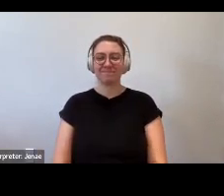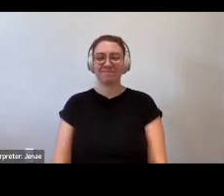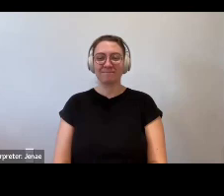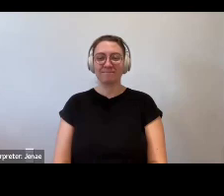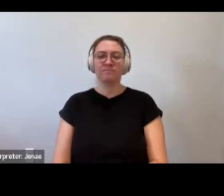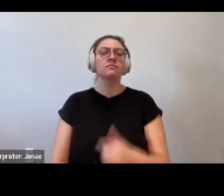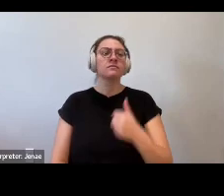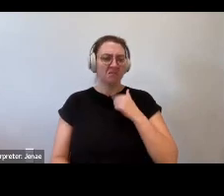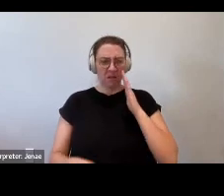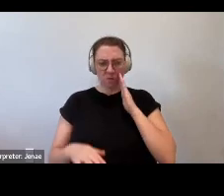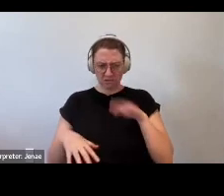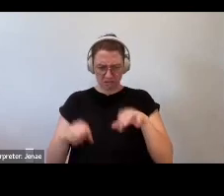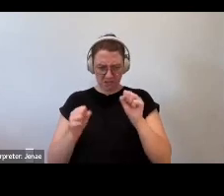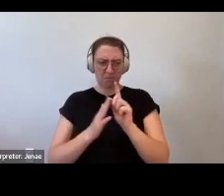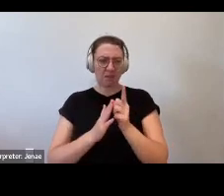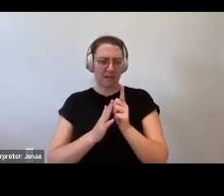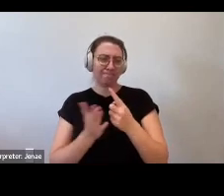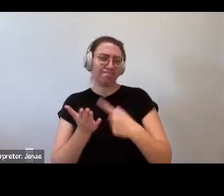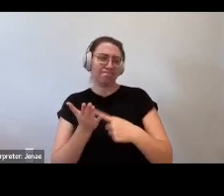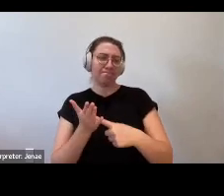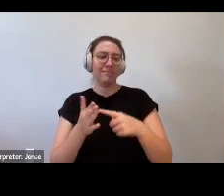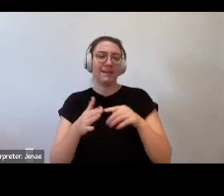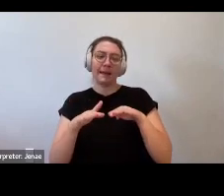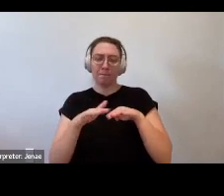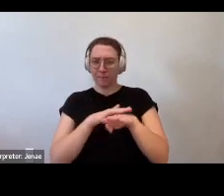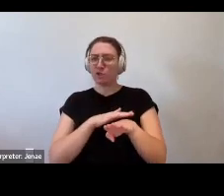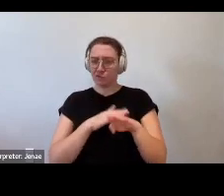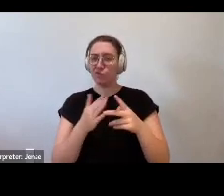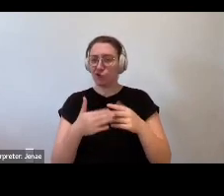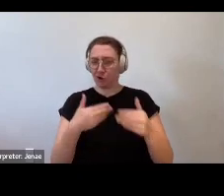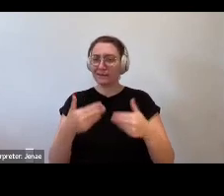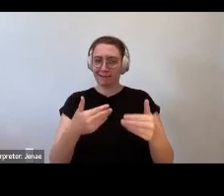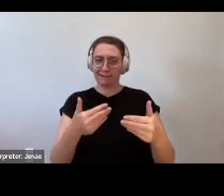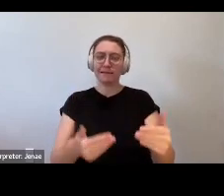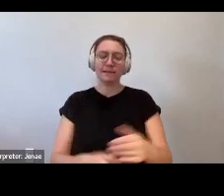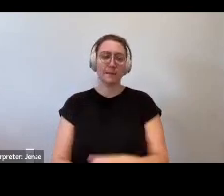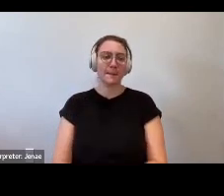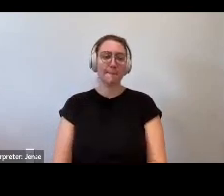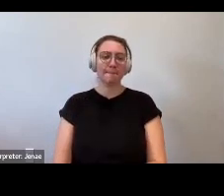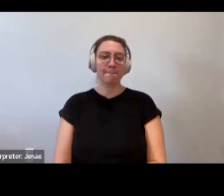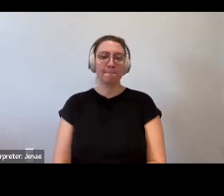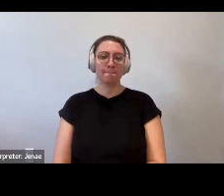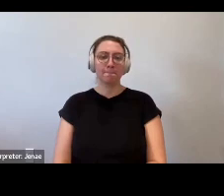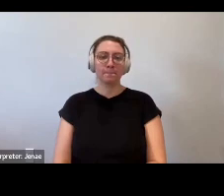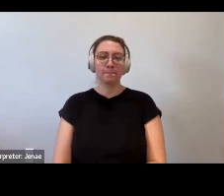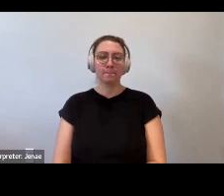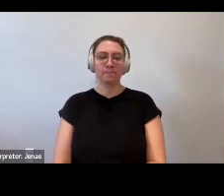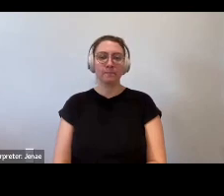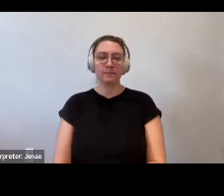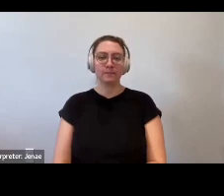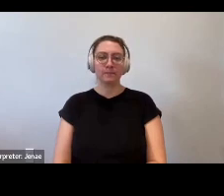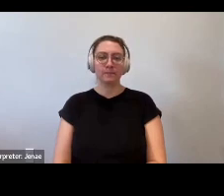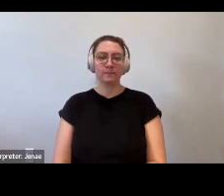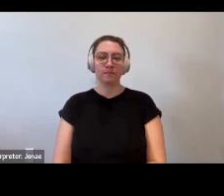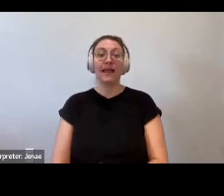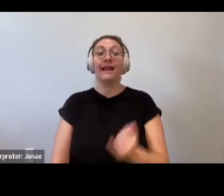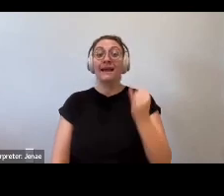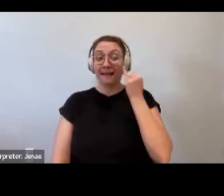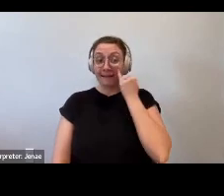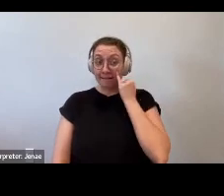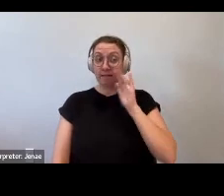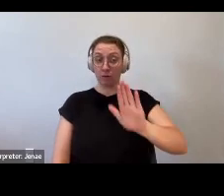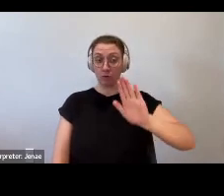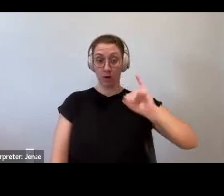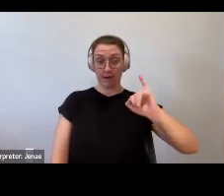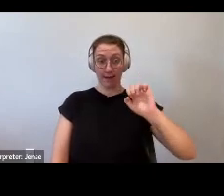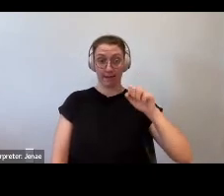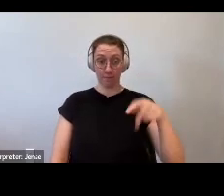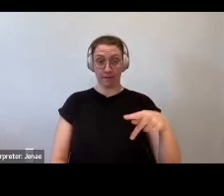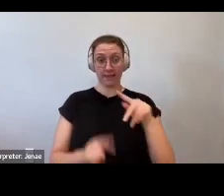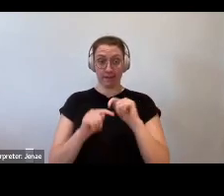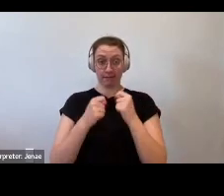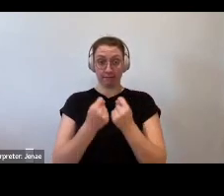a tomarme un minuto para hablar sobre nuestro proceso de admisión. Si su equipo de IEP decide que su